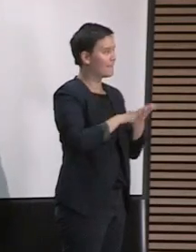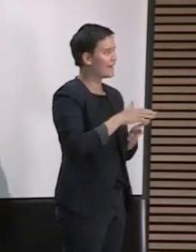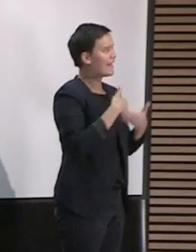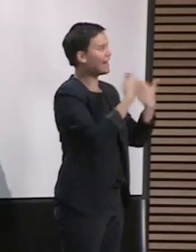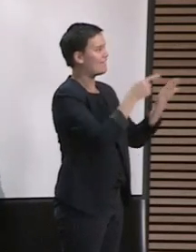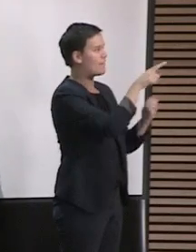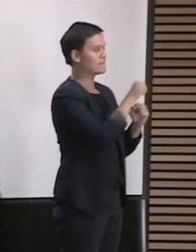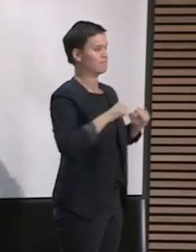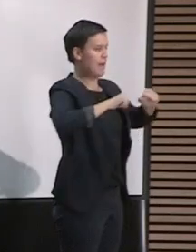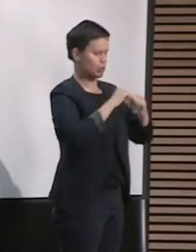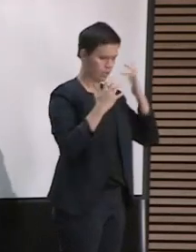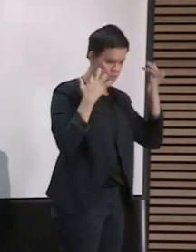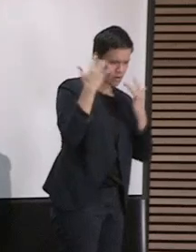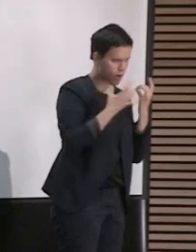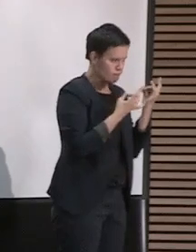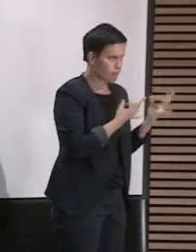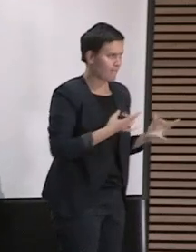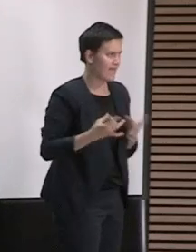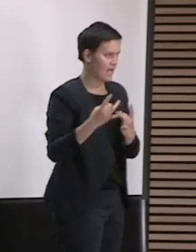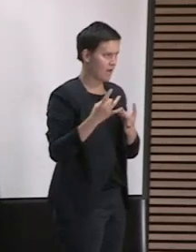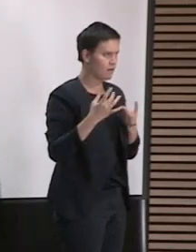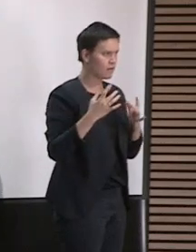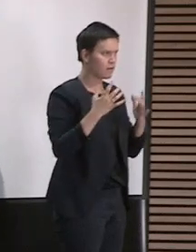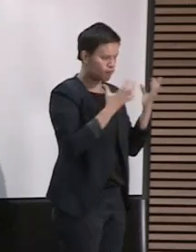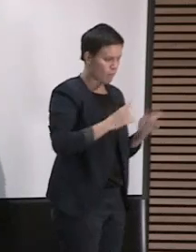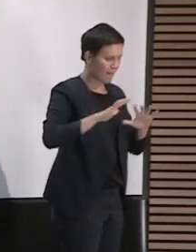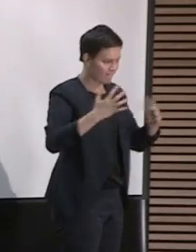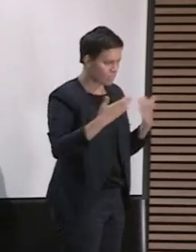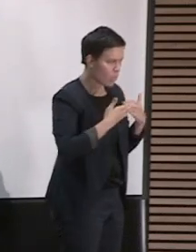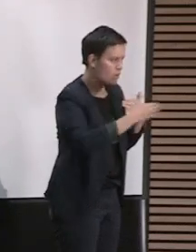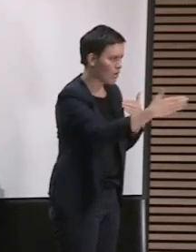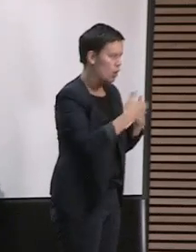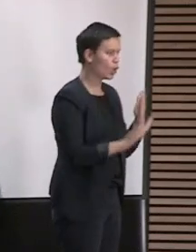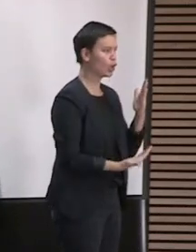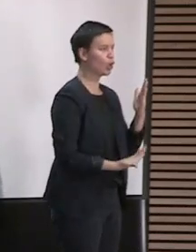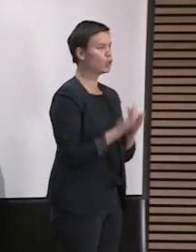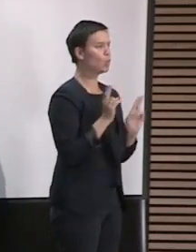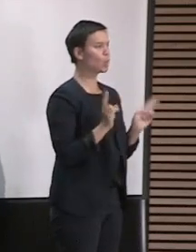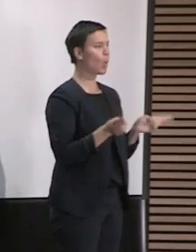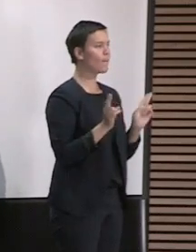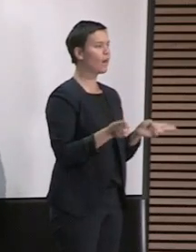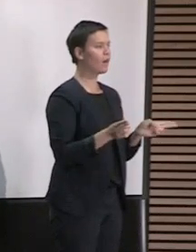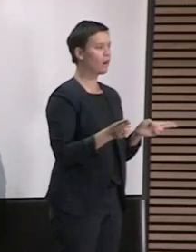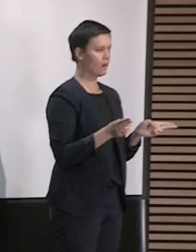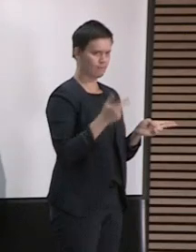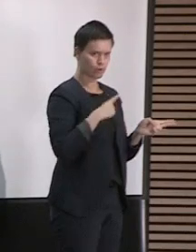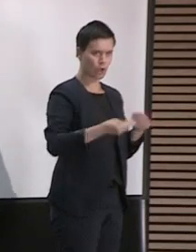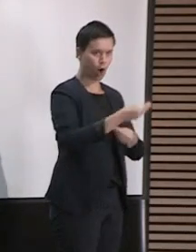whakariterite i a raatau te mea